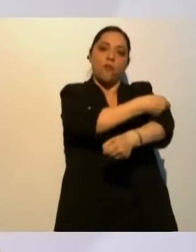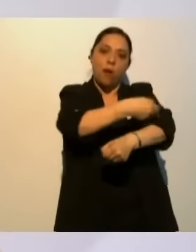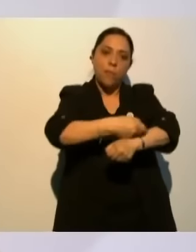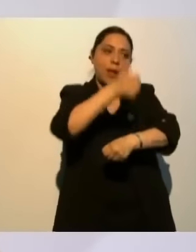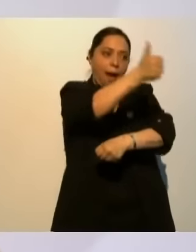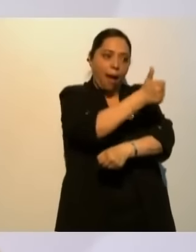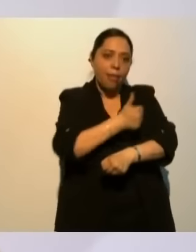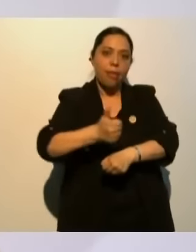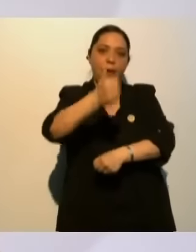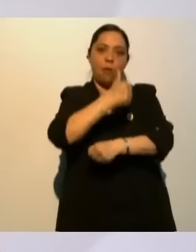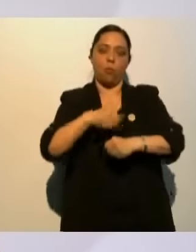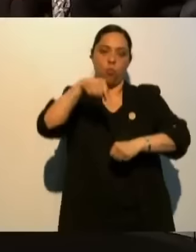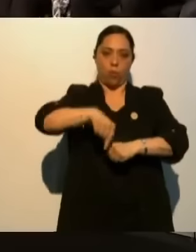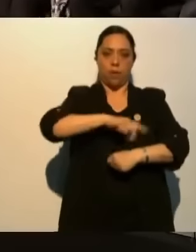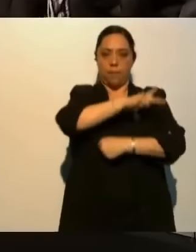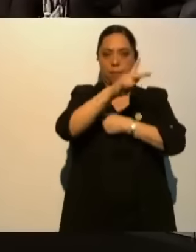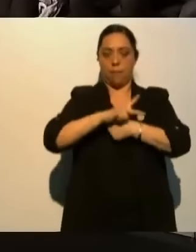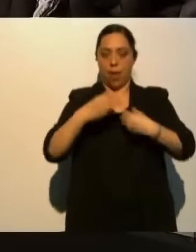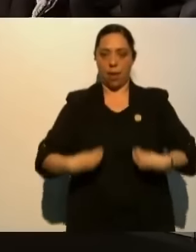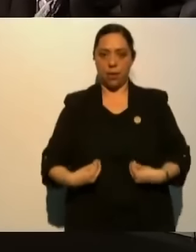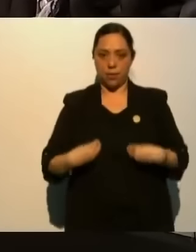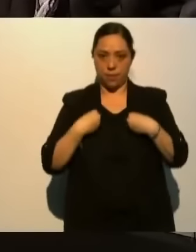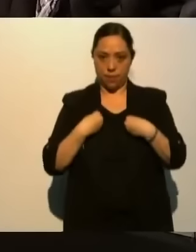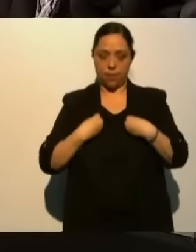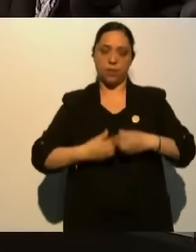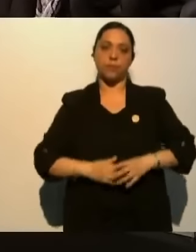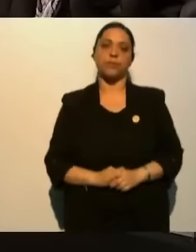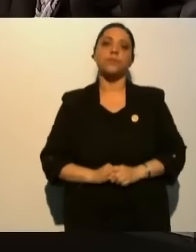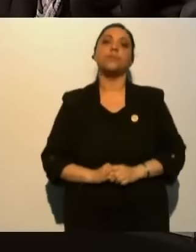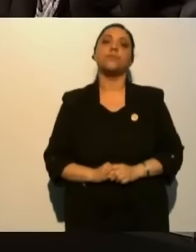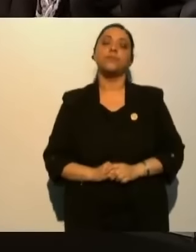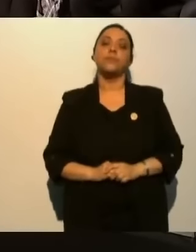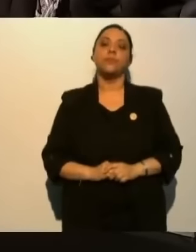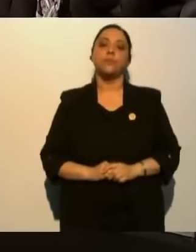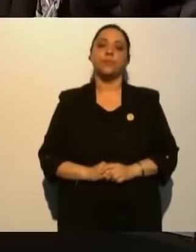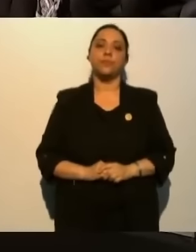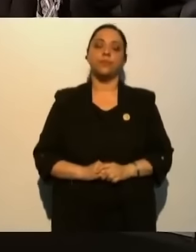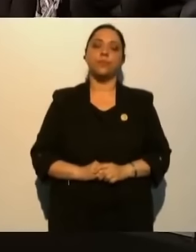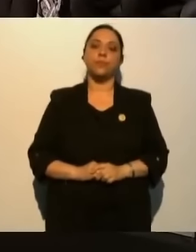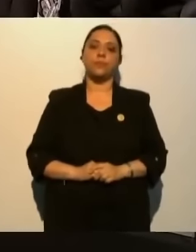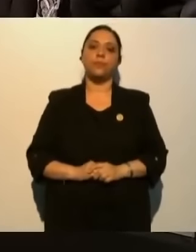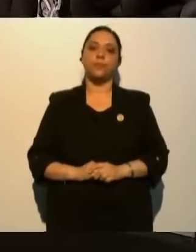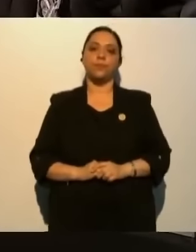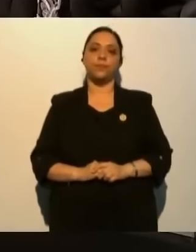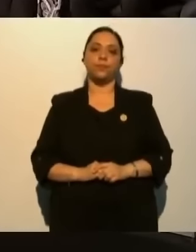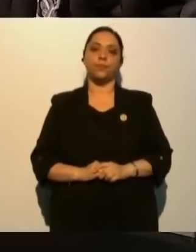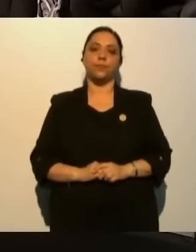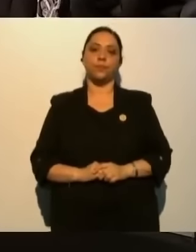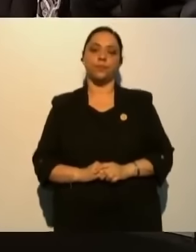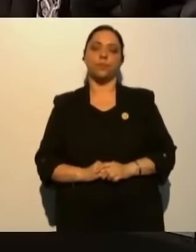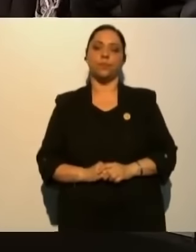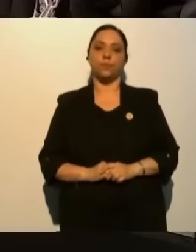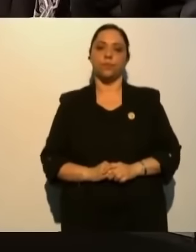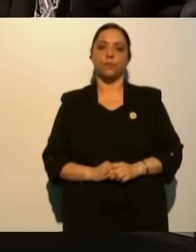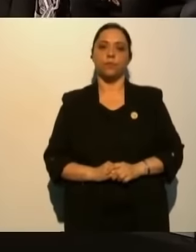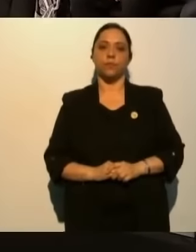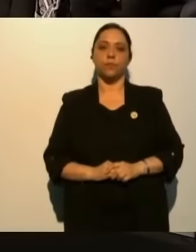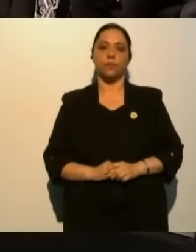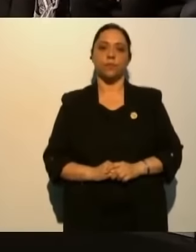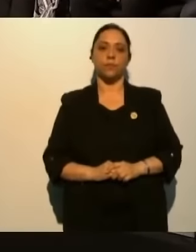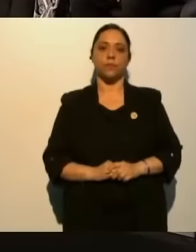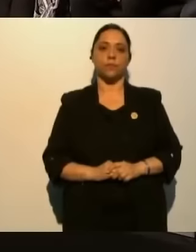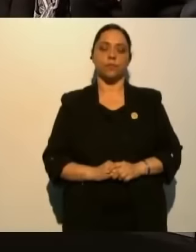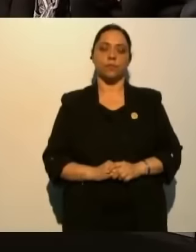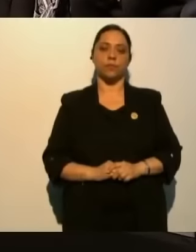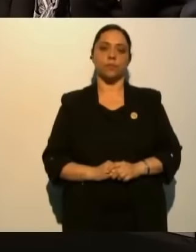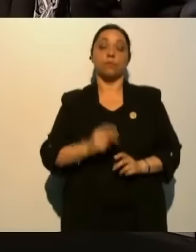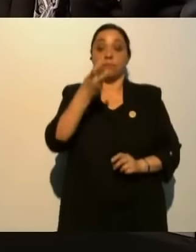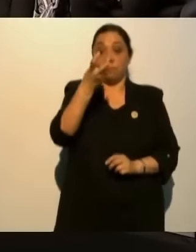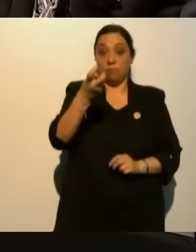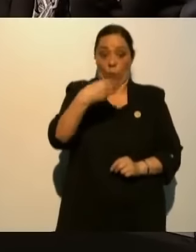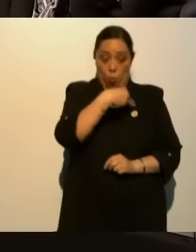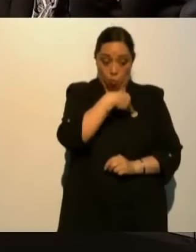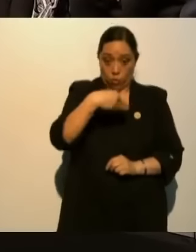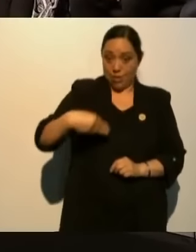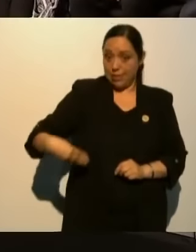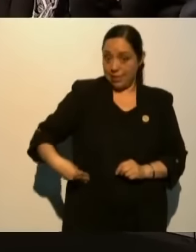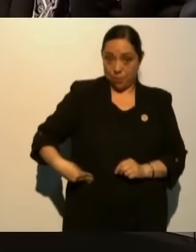país y eso está en todas y todos los municipios pero queremos compartirles